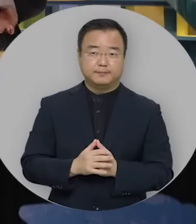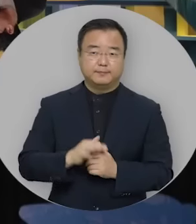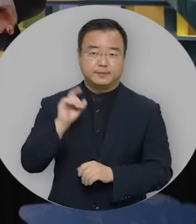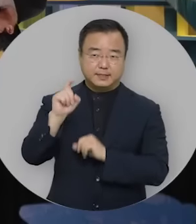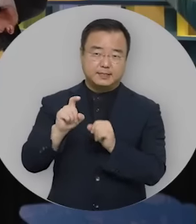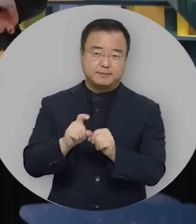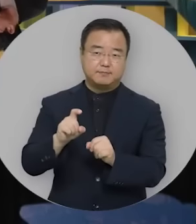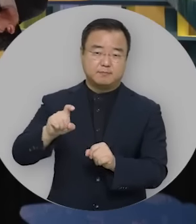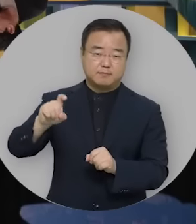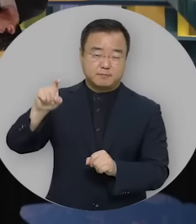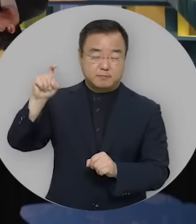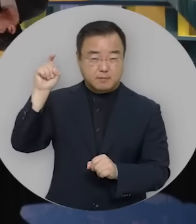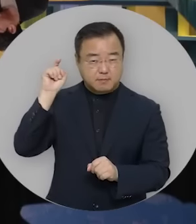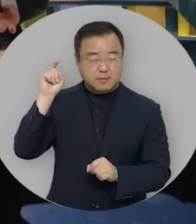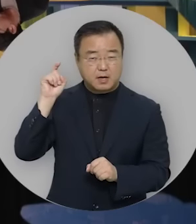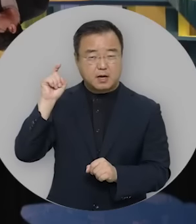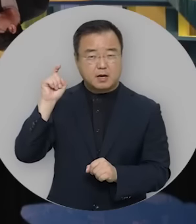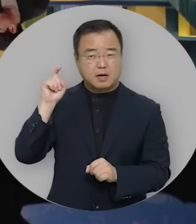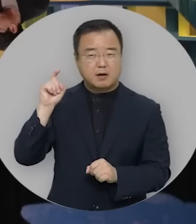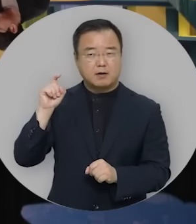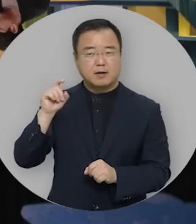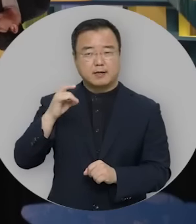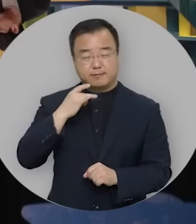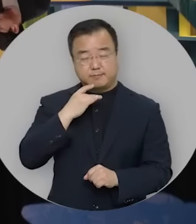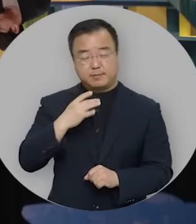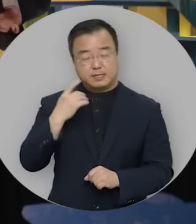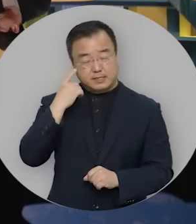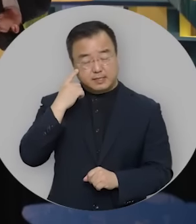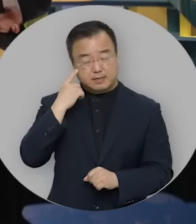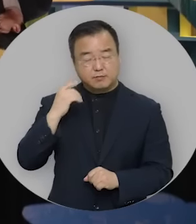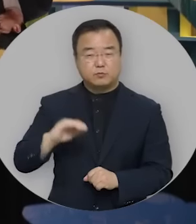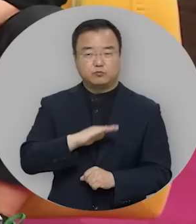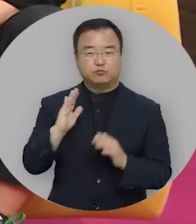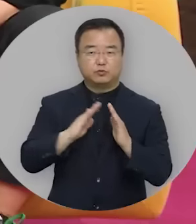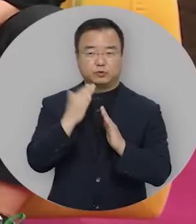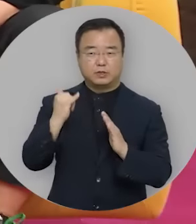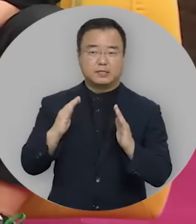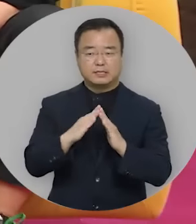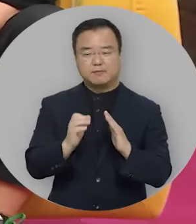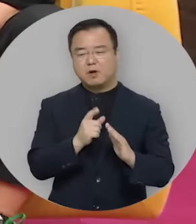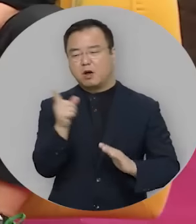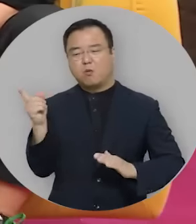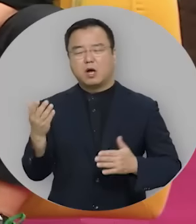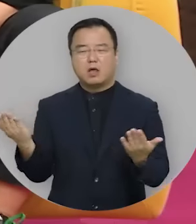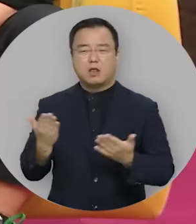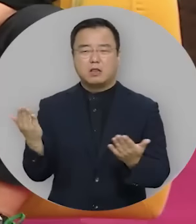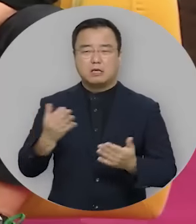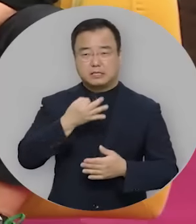10년 전만 해도 우리 가족이 외출하는 게 가장 큰 일이었던 것 같아요.